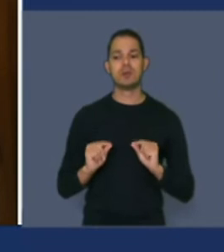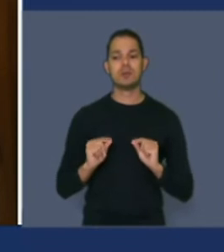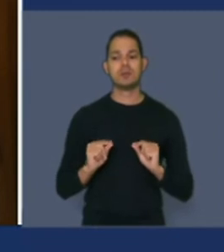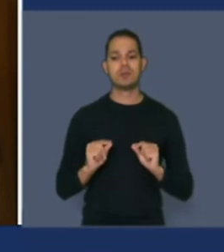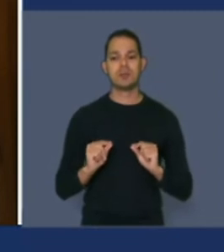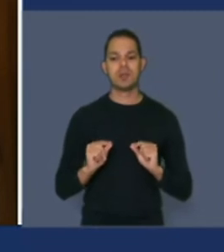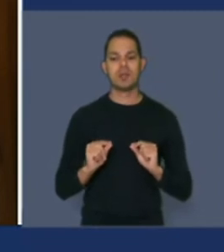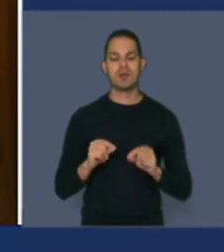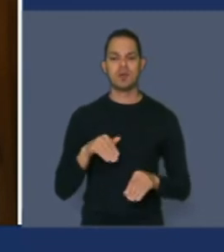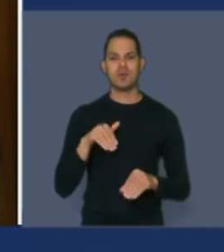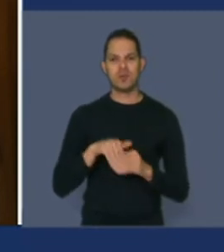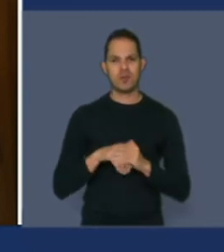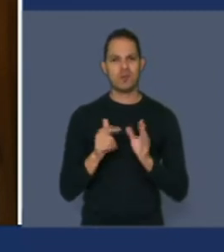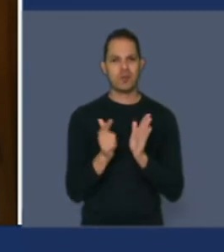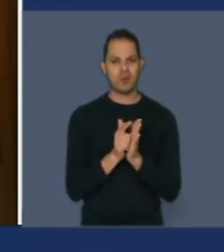A DISCUSSÃO DO VOTO IMPRESSO . TANTA COISA PARA SE DISCUTIR